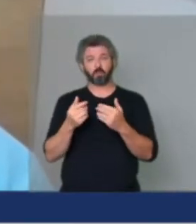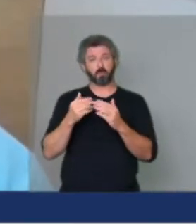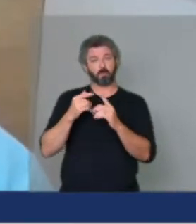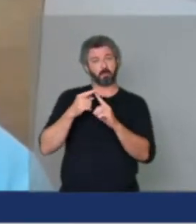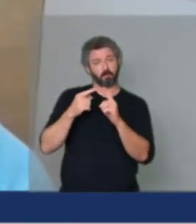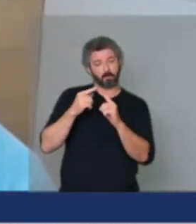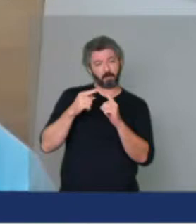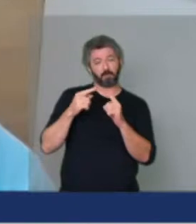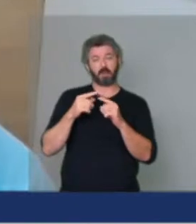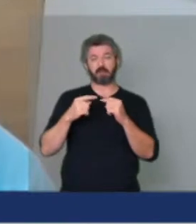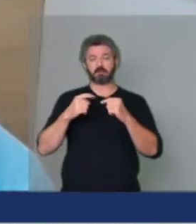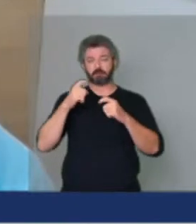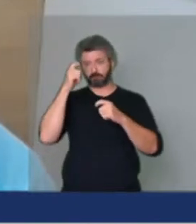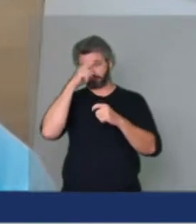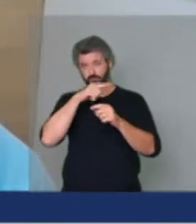DO NOSSO PACTO FEDERATIVO. SABEMOS TODOS QUE A UNIÃO